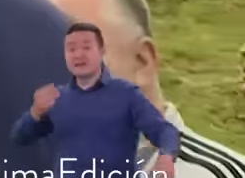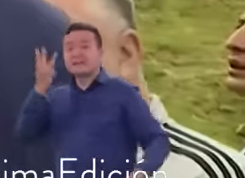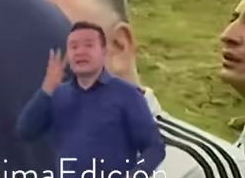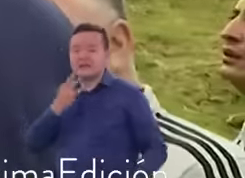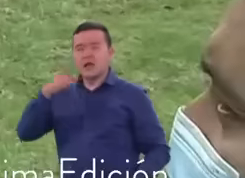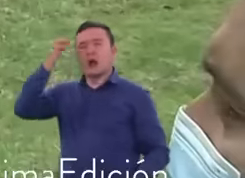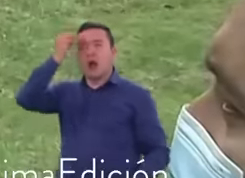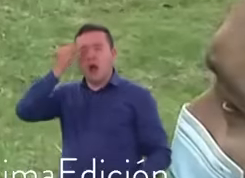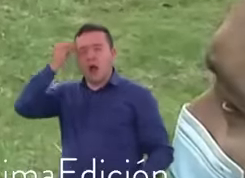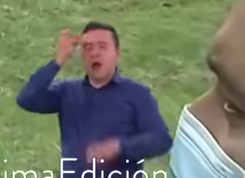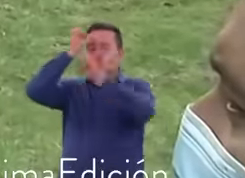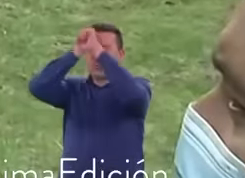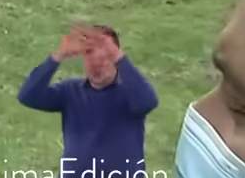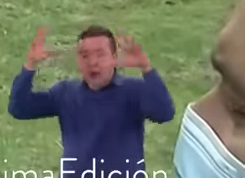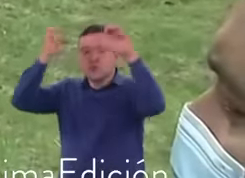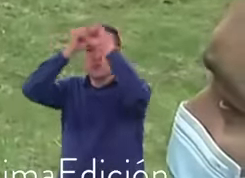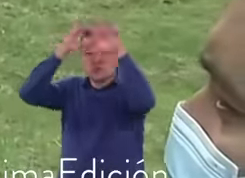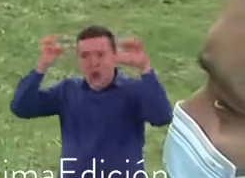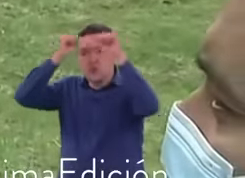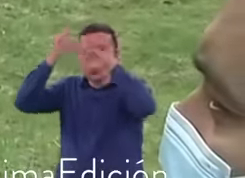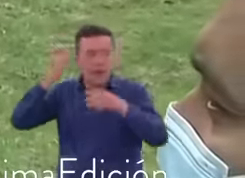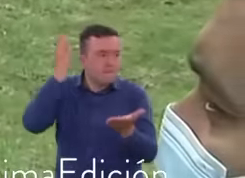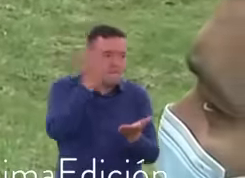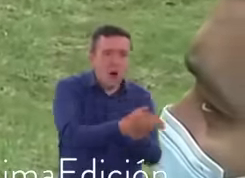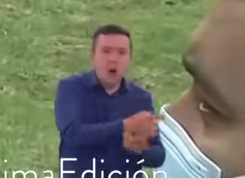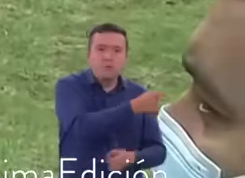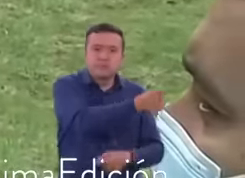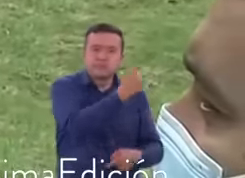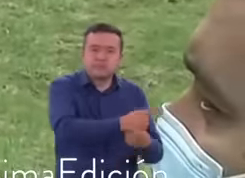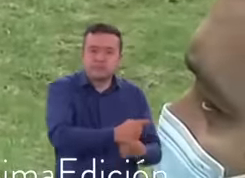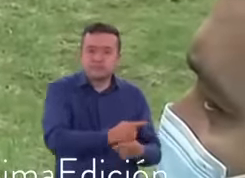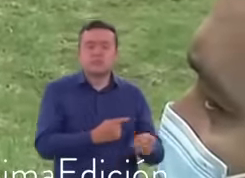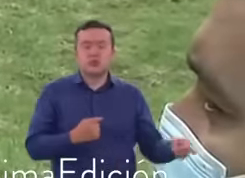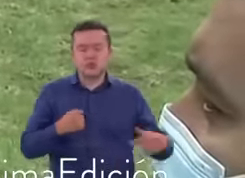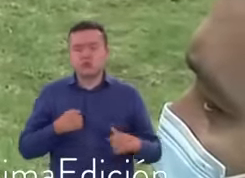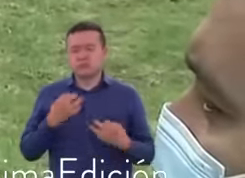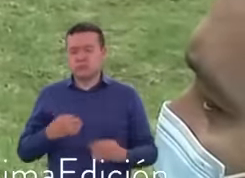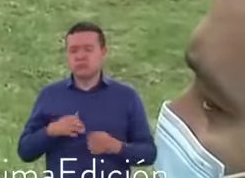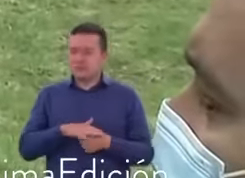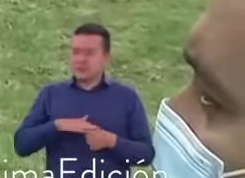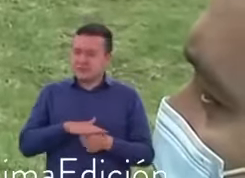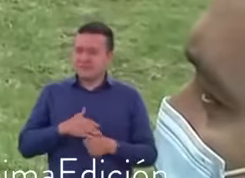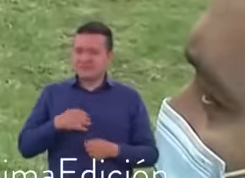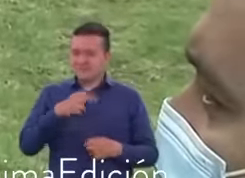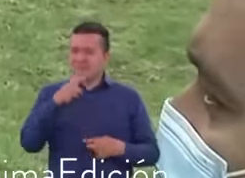película que relatará su premonición luego de soñar con la tragedia tres días antes del